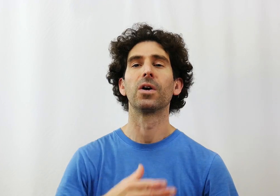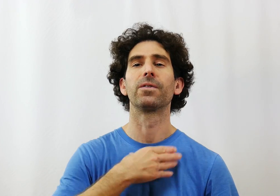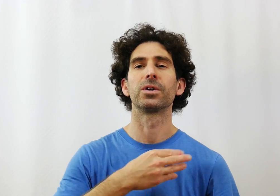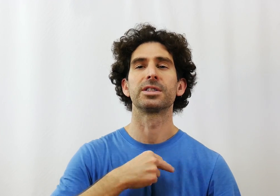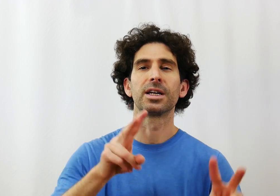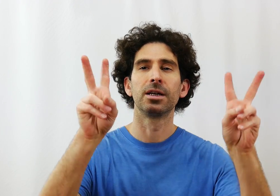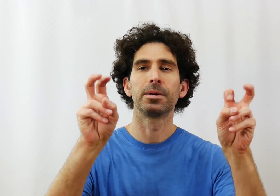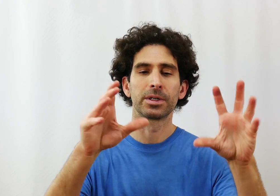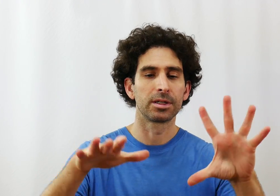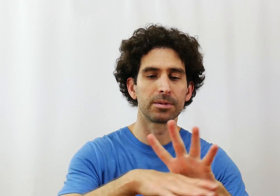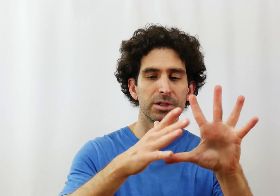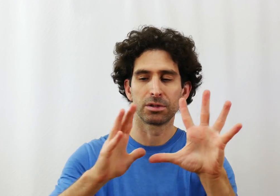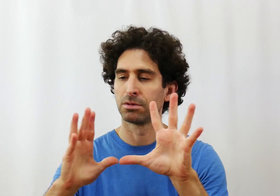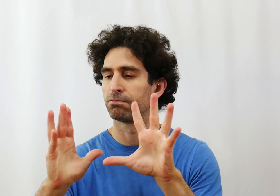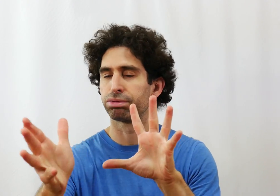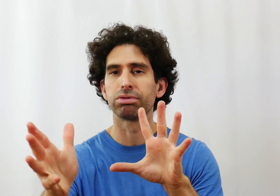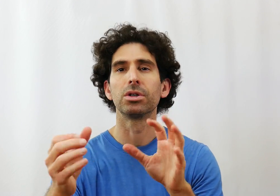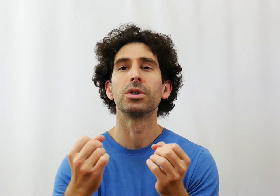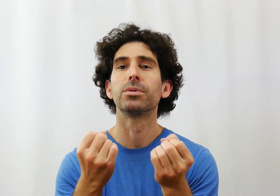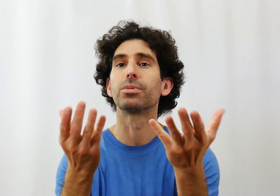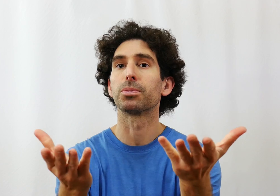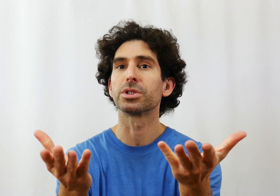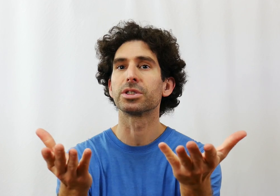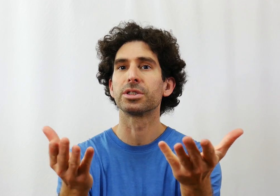Voici ma proposition d'expression imagée en LSF.